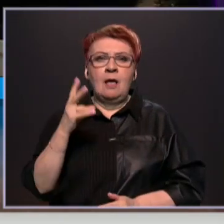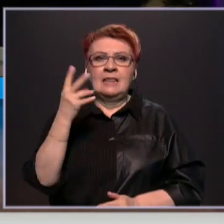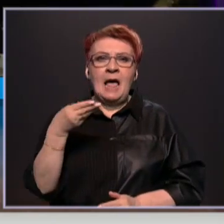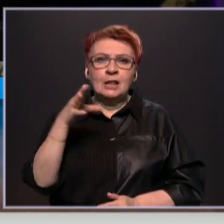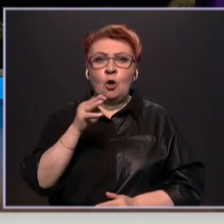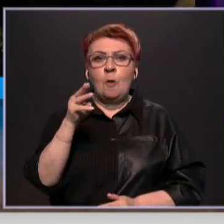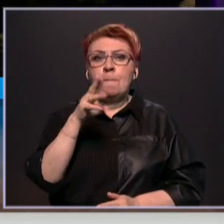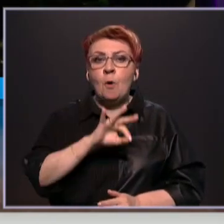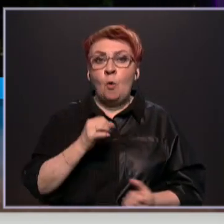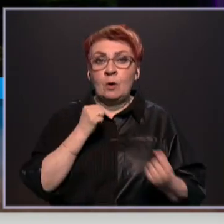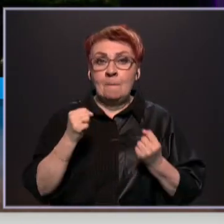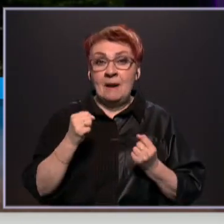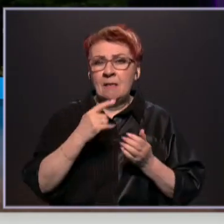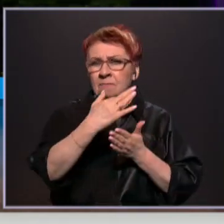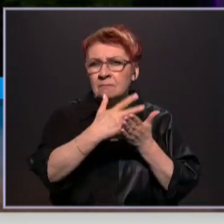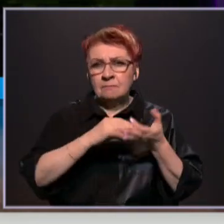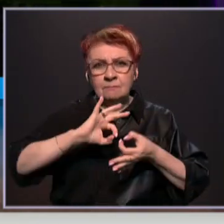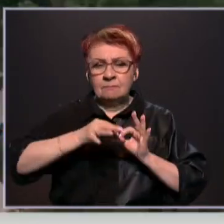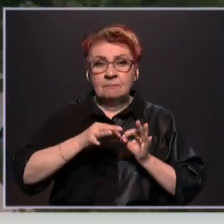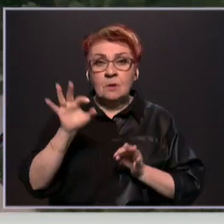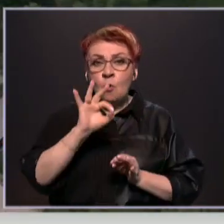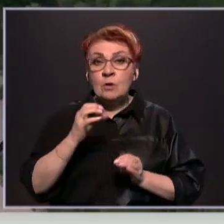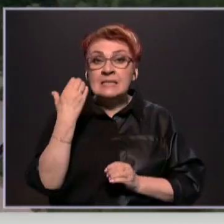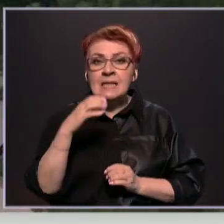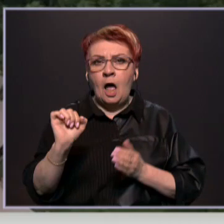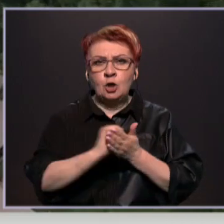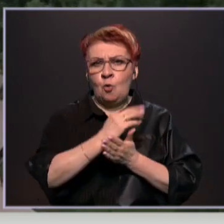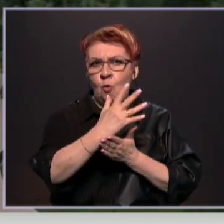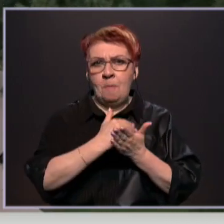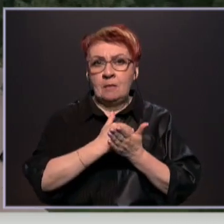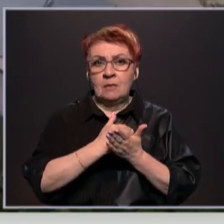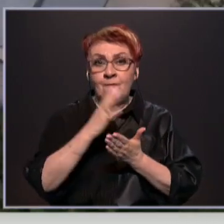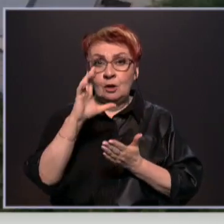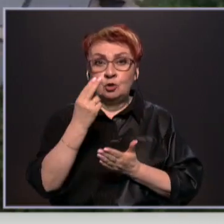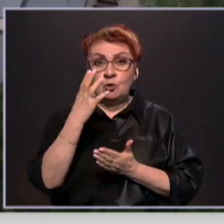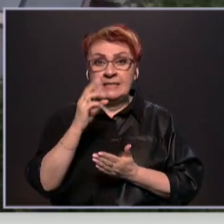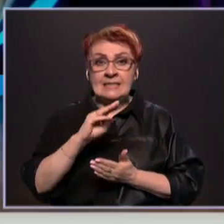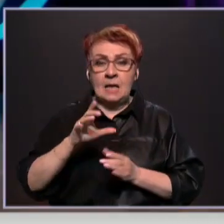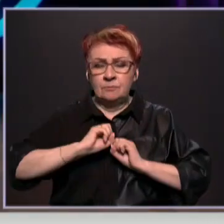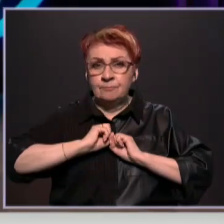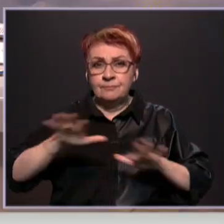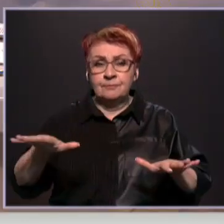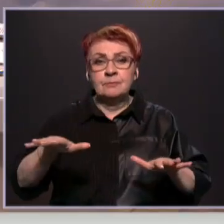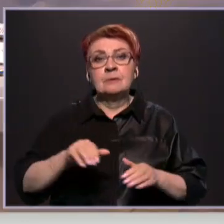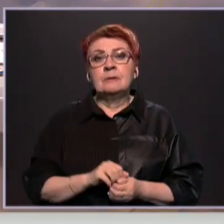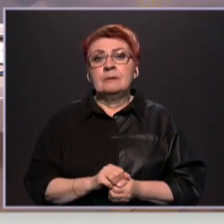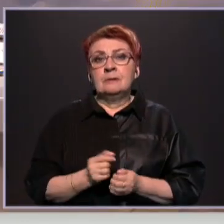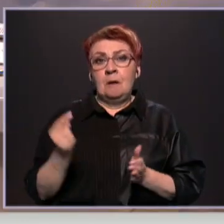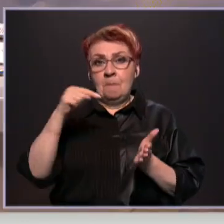речь шла о более 100 документах Ну а прямо сейчас Мой коллега Андрея Афанасьев и наш оператор